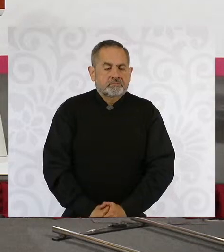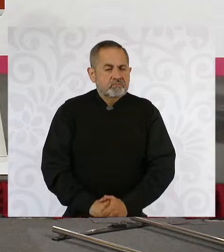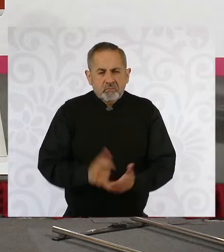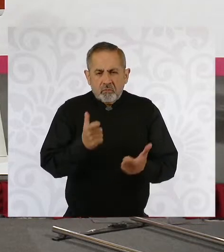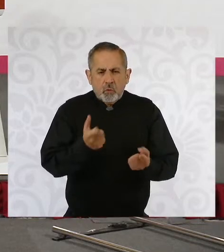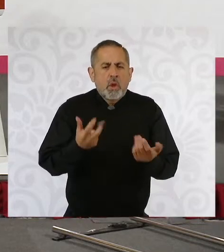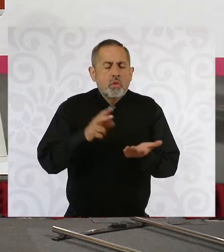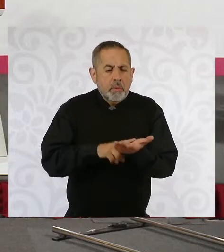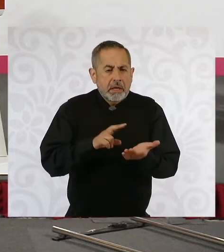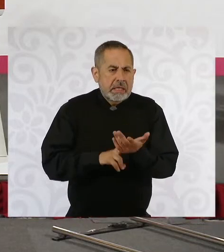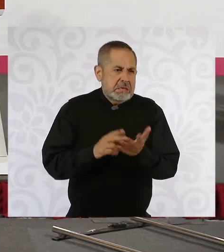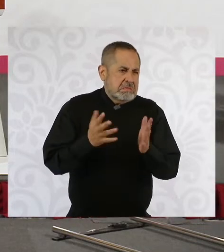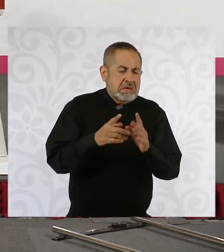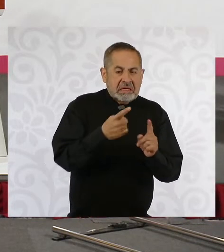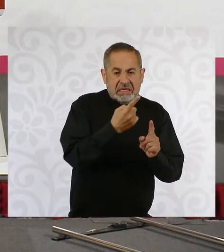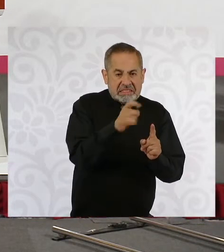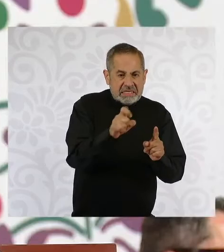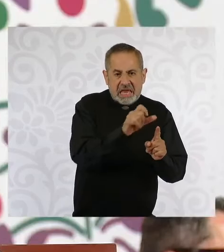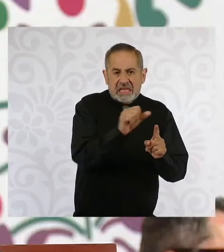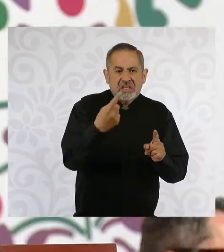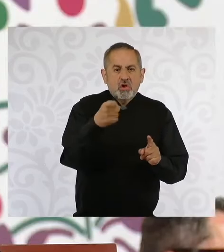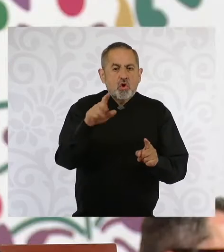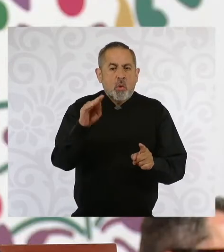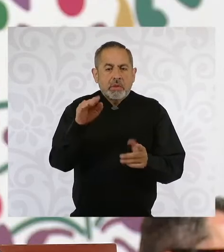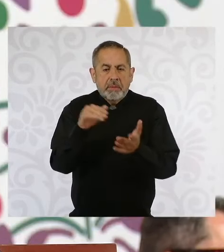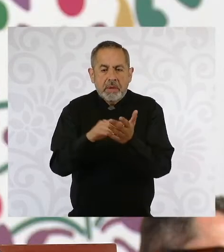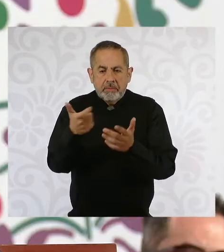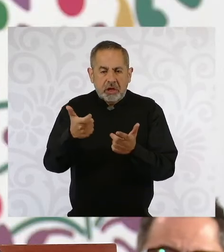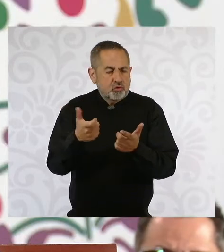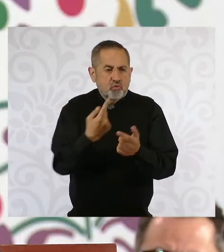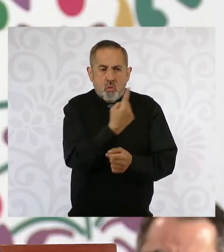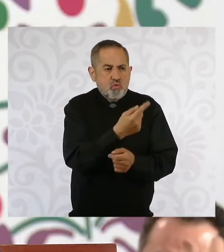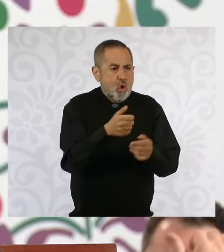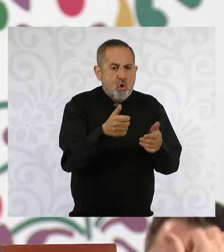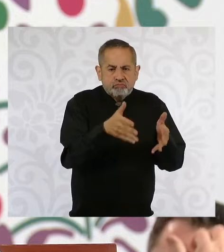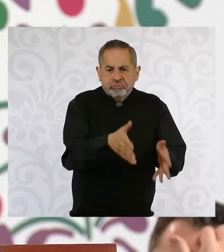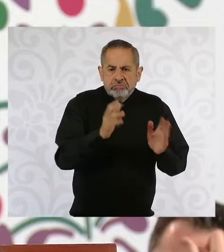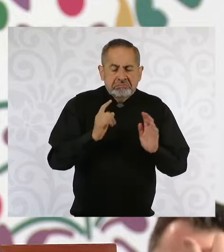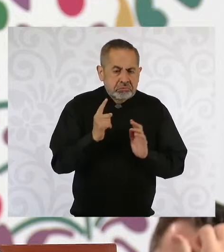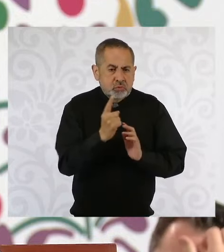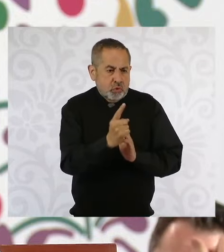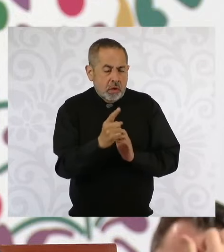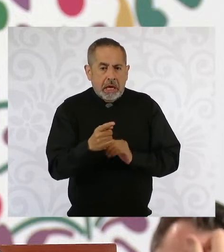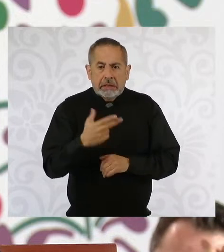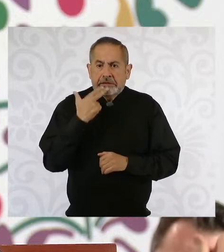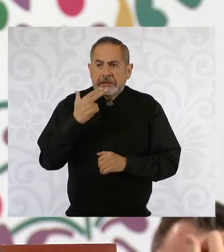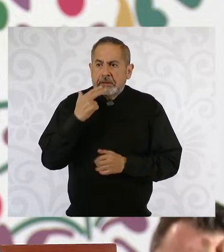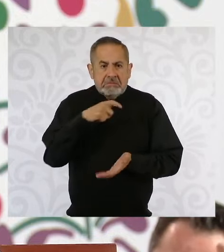acoplado a modelos de financiamiento justos nos permitirán lograr que la movilidad eléctrica esté